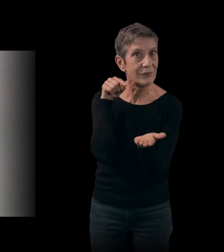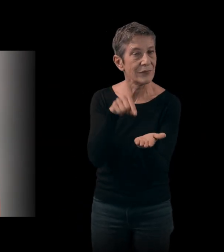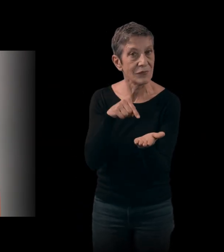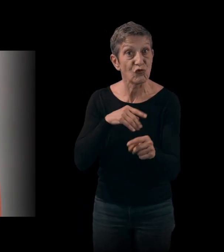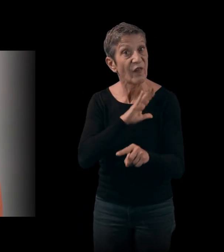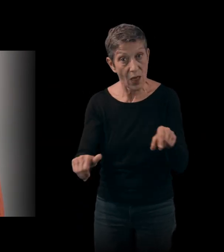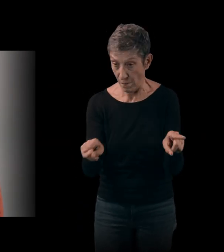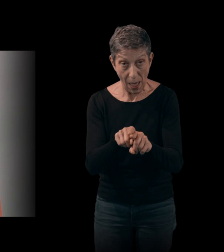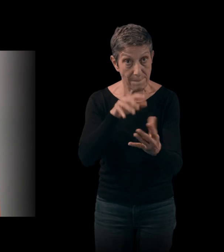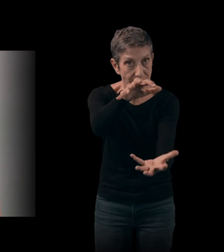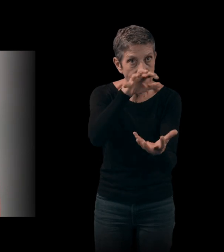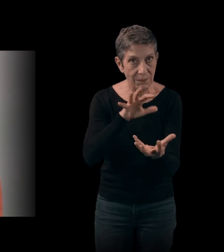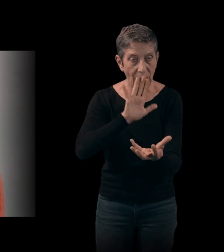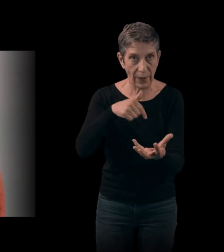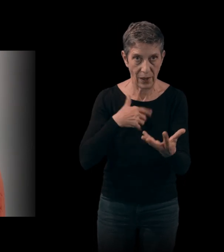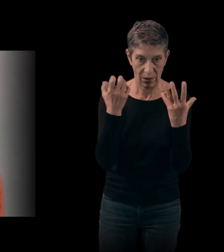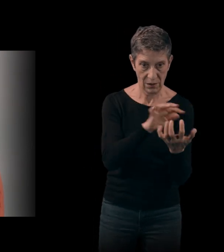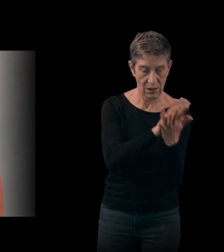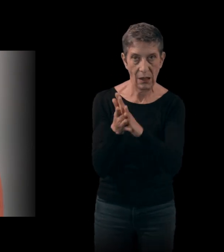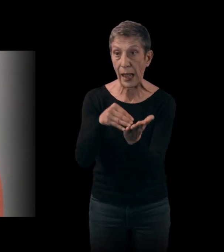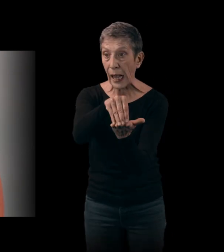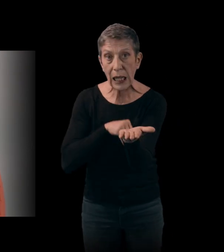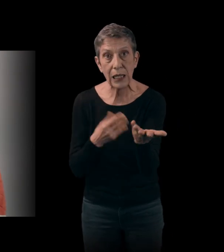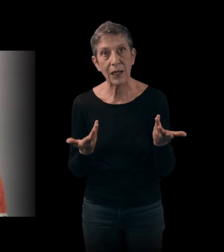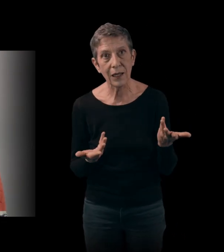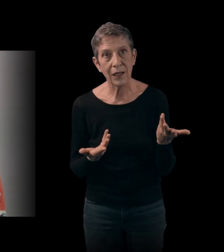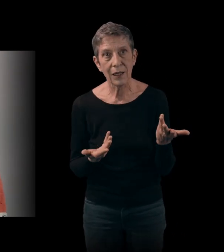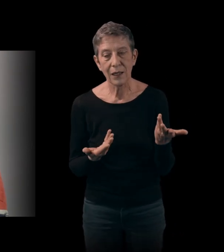à passer à l'écriture, le matériel, tout ce que j'avais